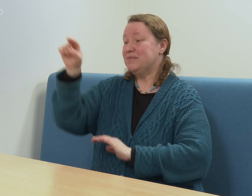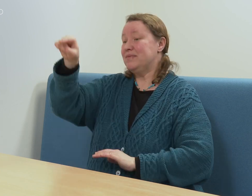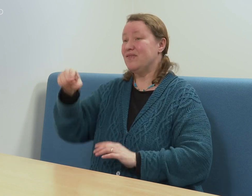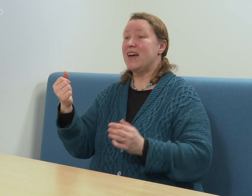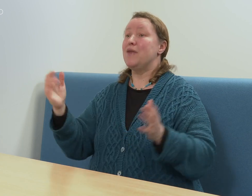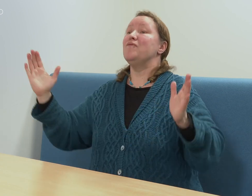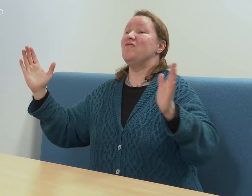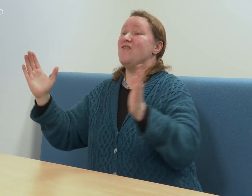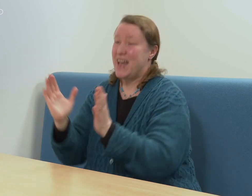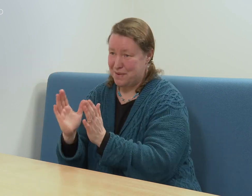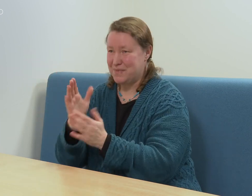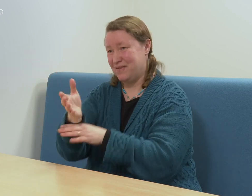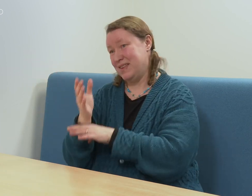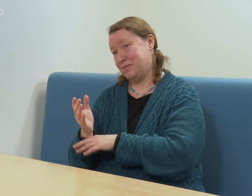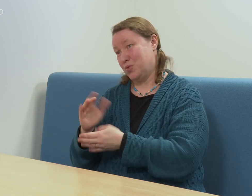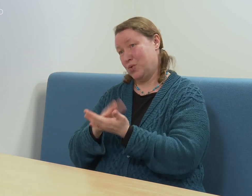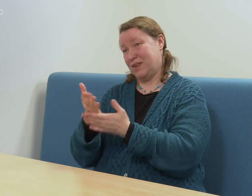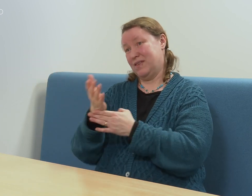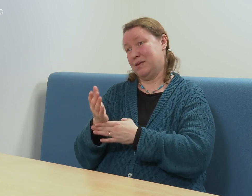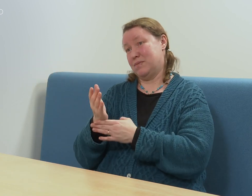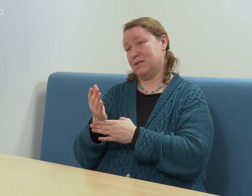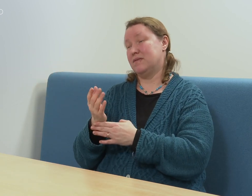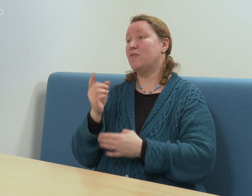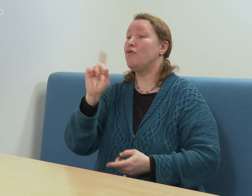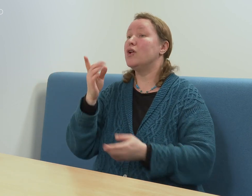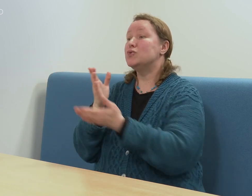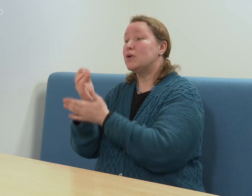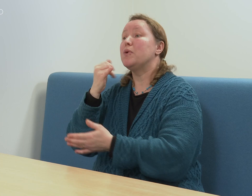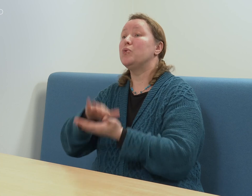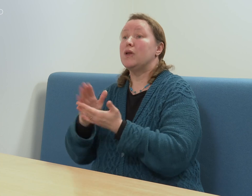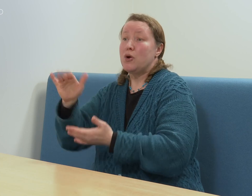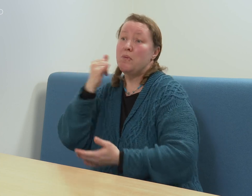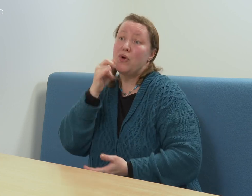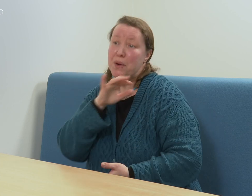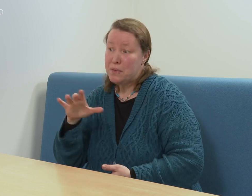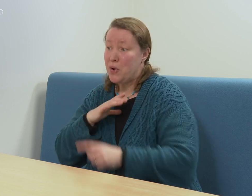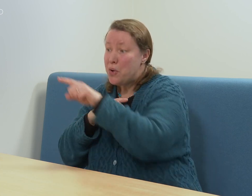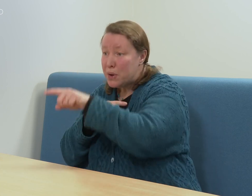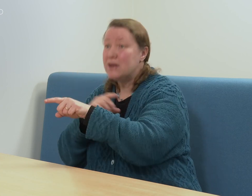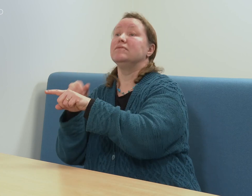Listalla olevien tulkkifirmojen määrä on vähäisempi - ja sen kautta voi löytää tulkkien puhelinnumeroita, -